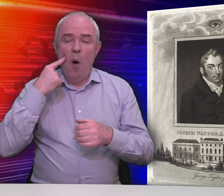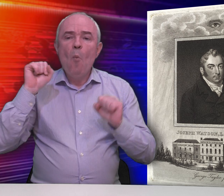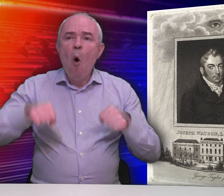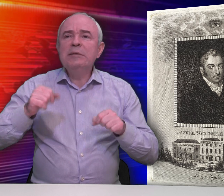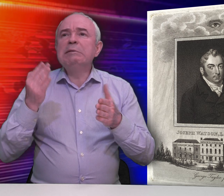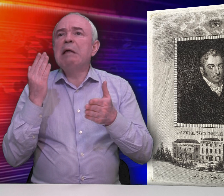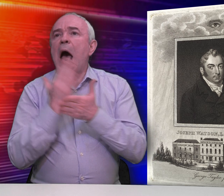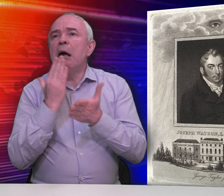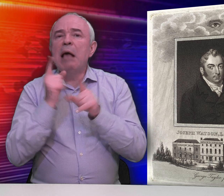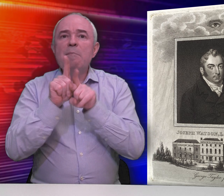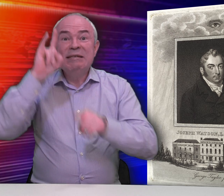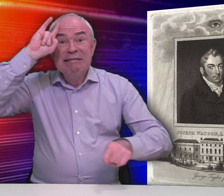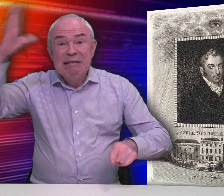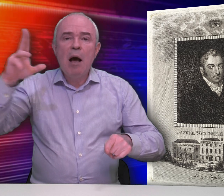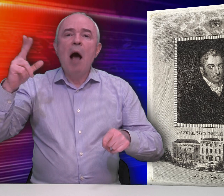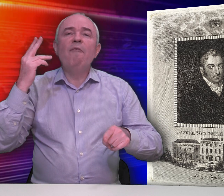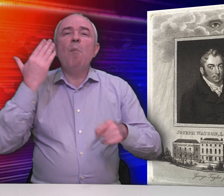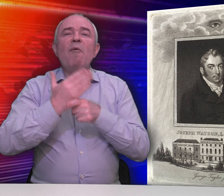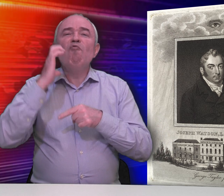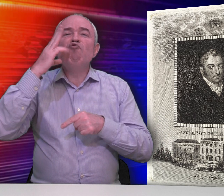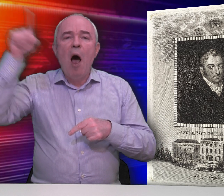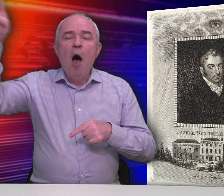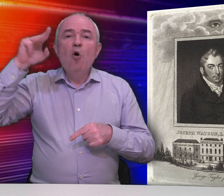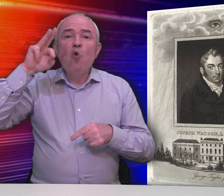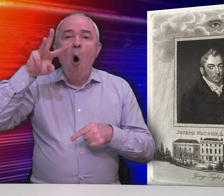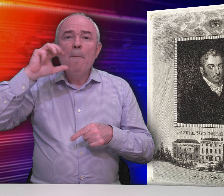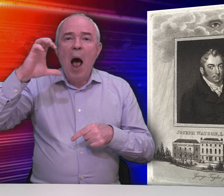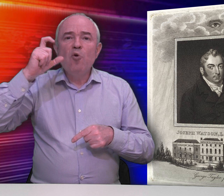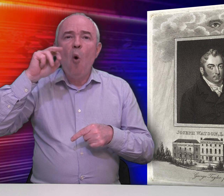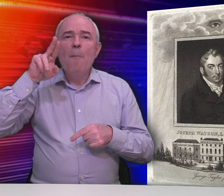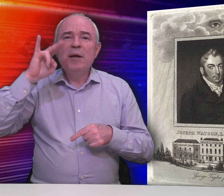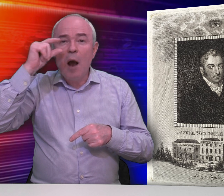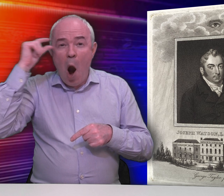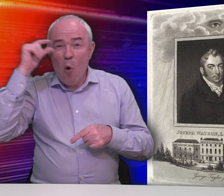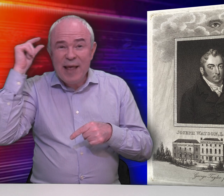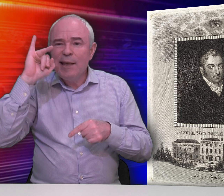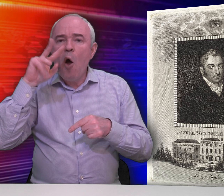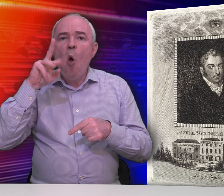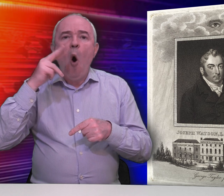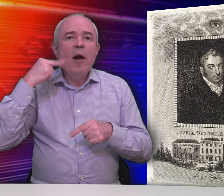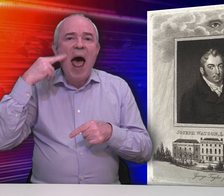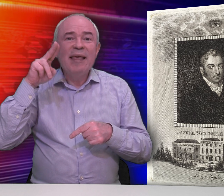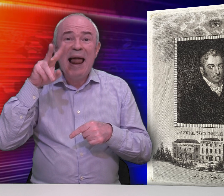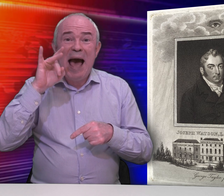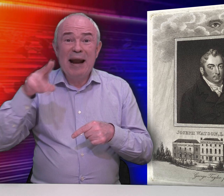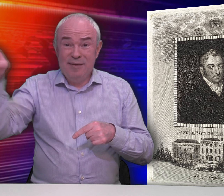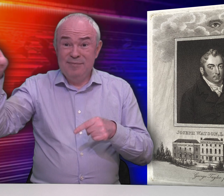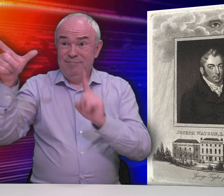как союз Томаса Хопкинса Галлодета и Лорана Клерка в США.